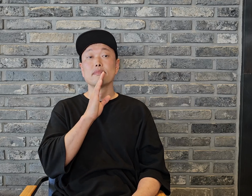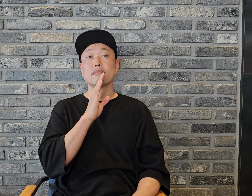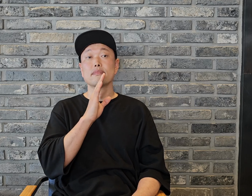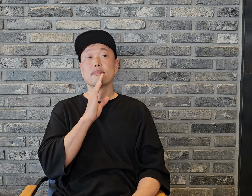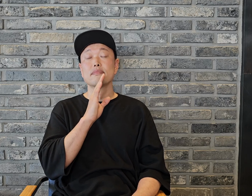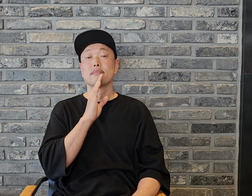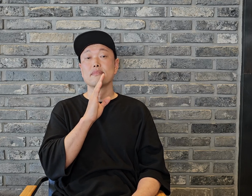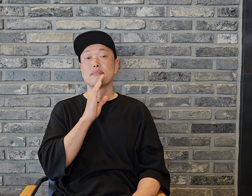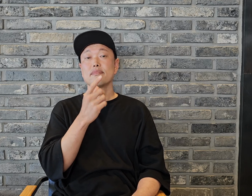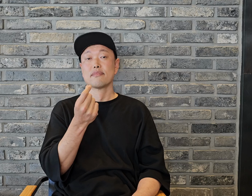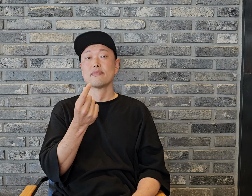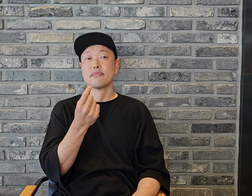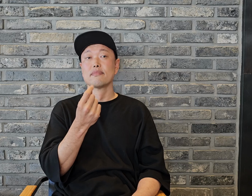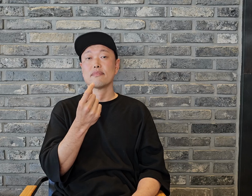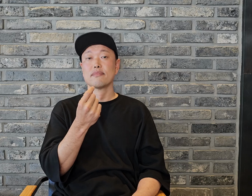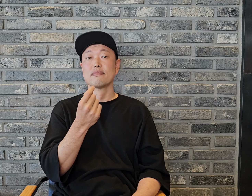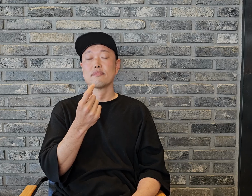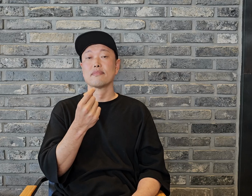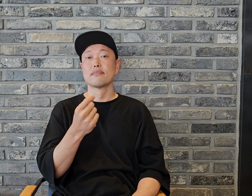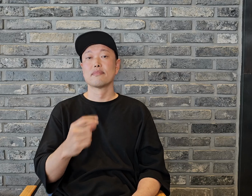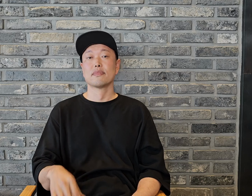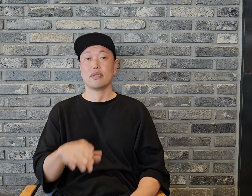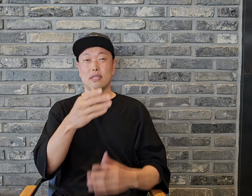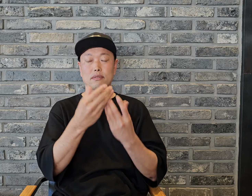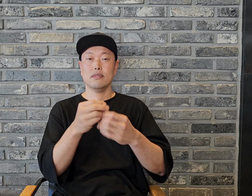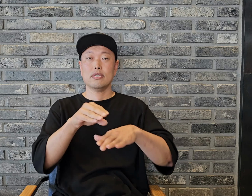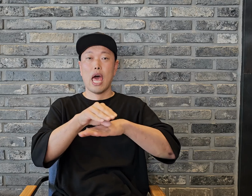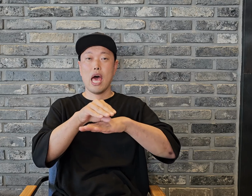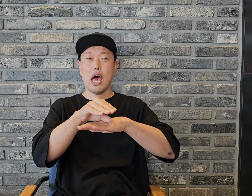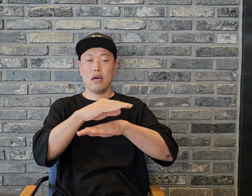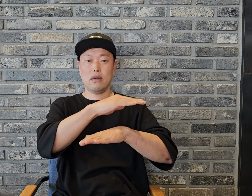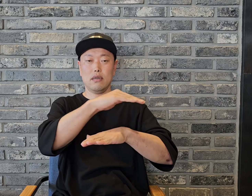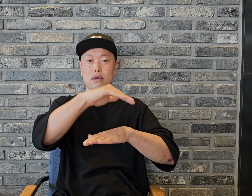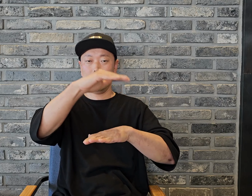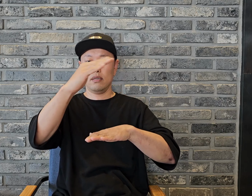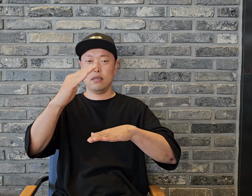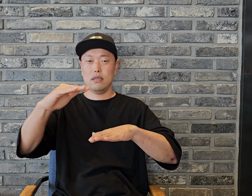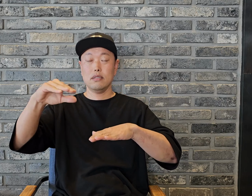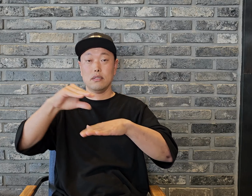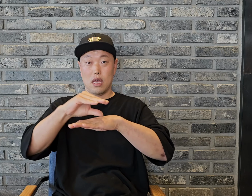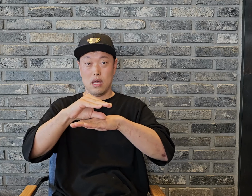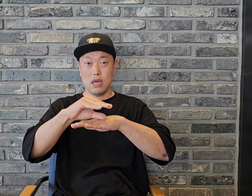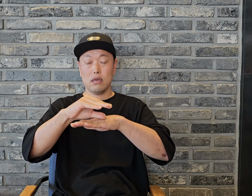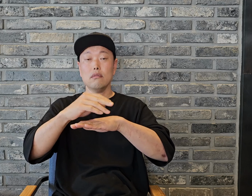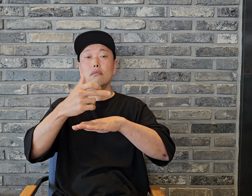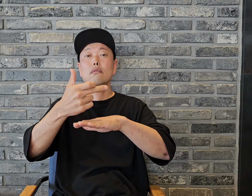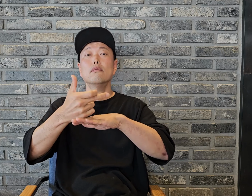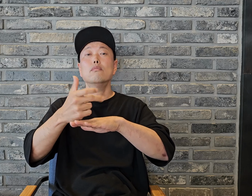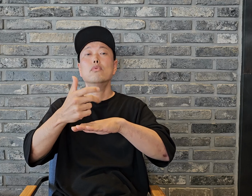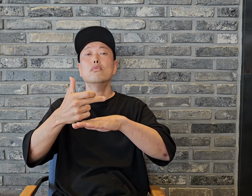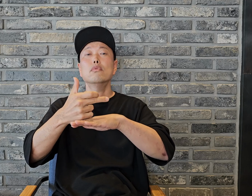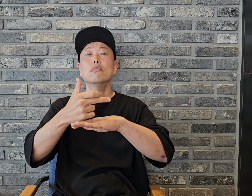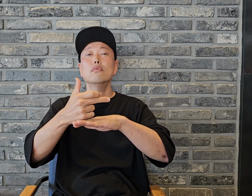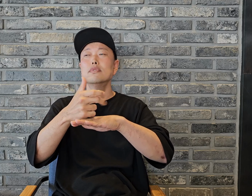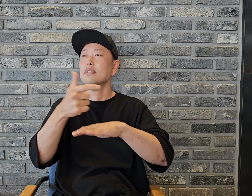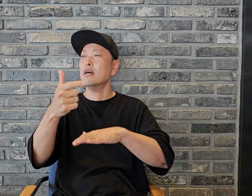맞아요 잘 이해했어요 또 차를 예로 들어볼게요 차의 모양이 이렇게 되어있죠 이건 뭘까요?